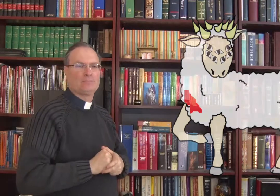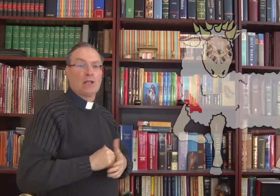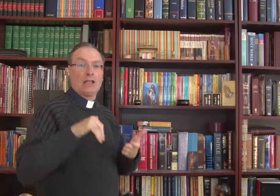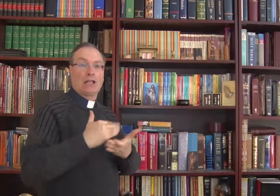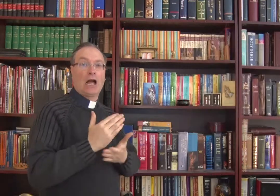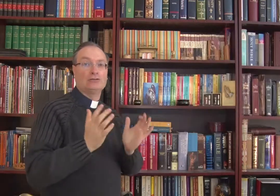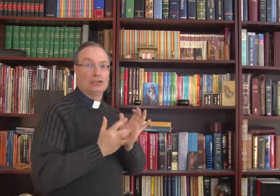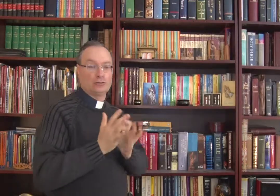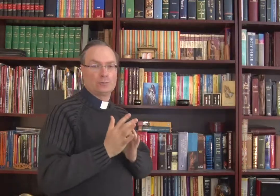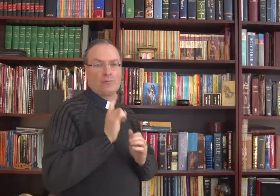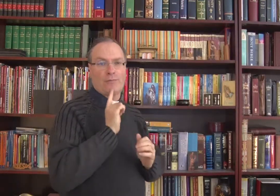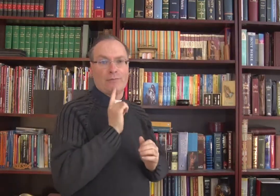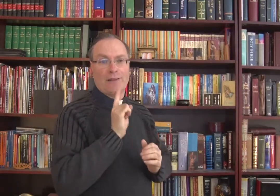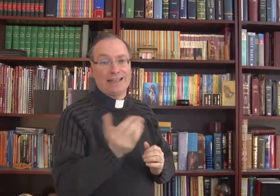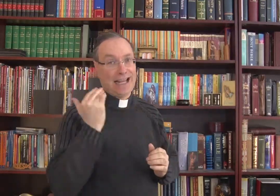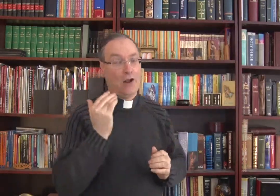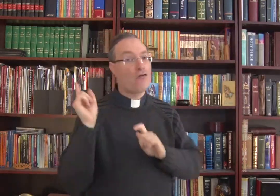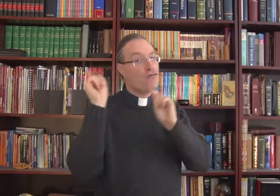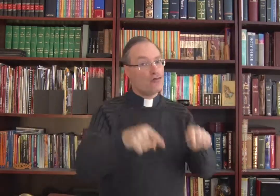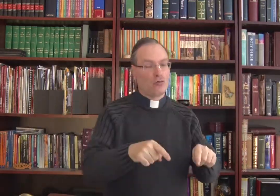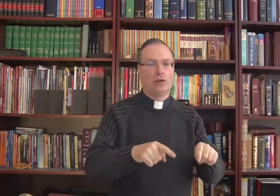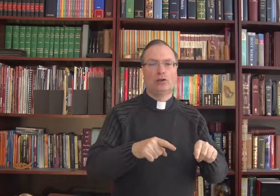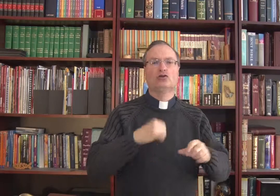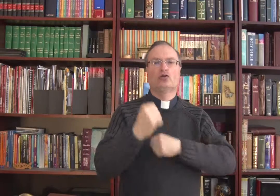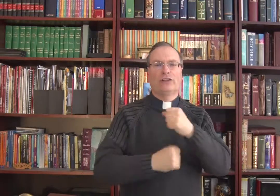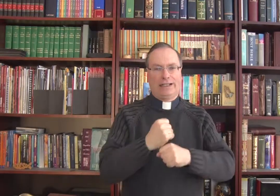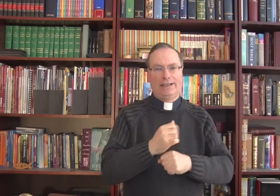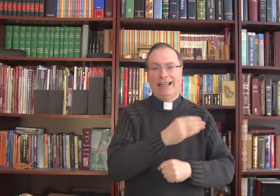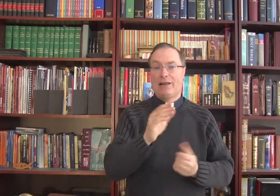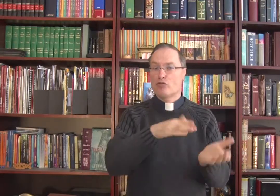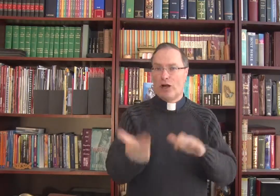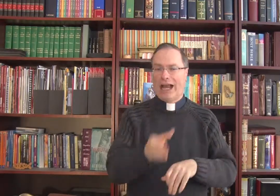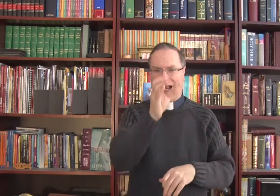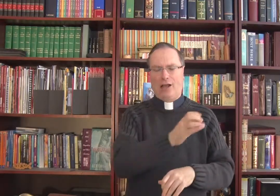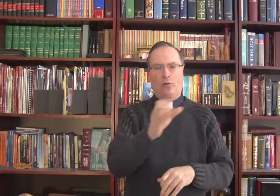Car Jésus était venu souffrir et mourir à la croix